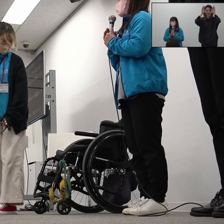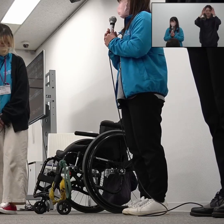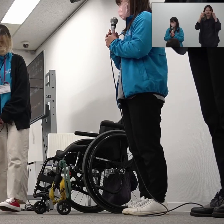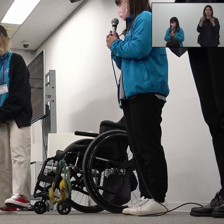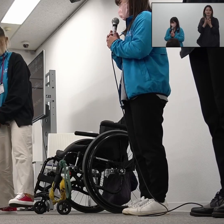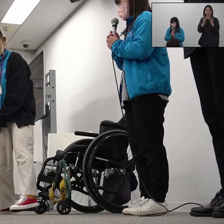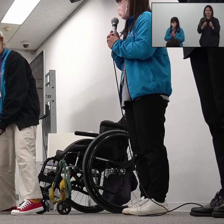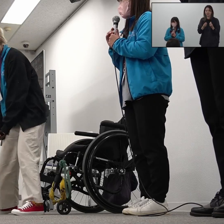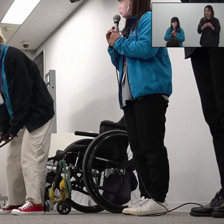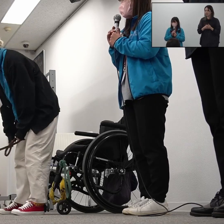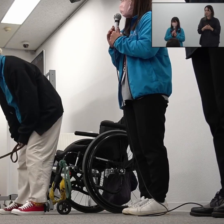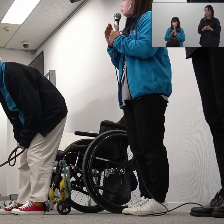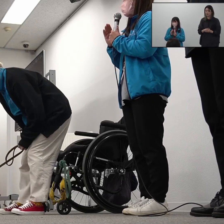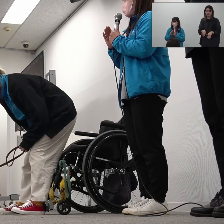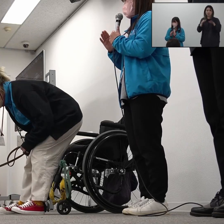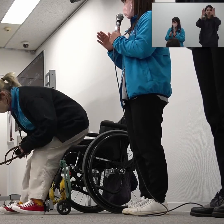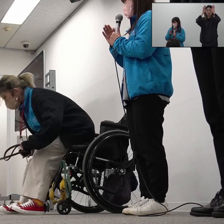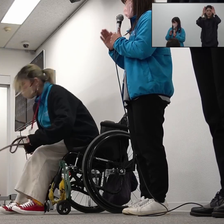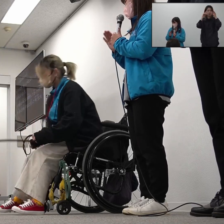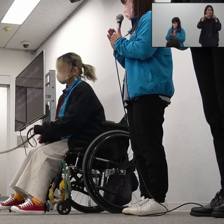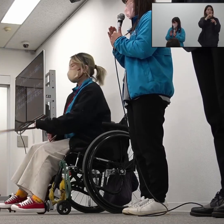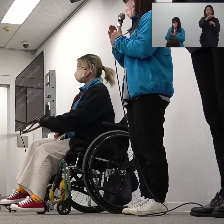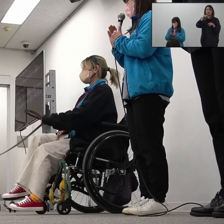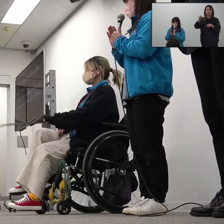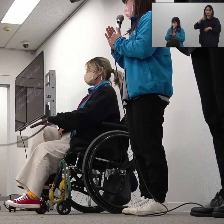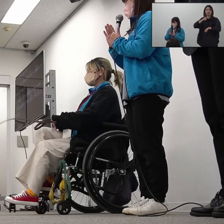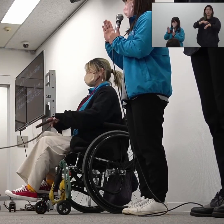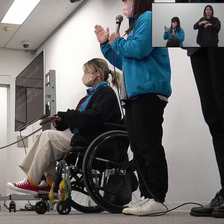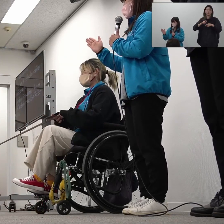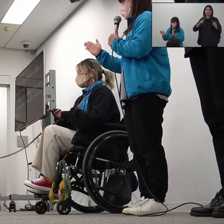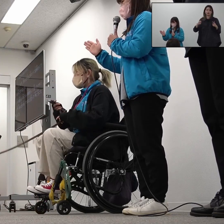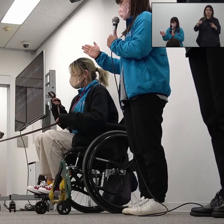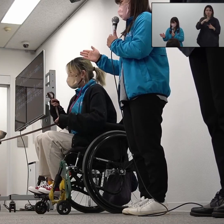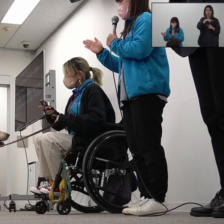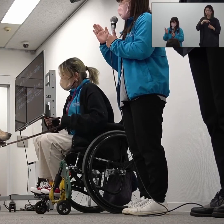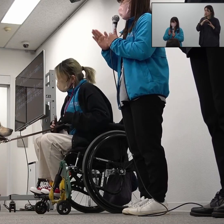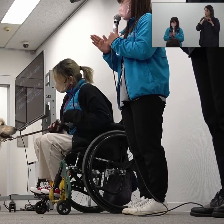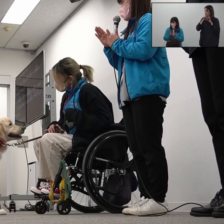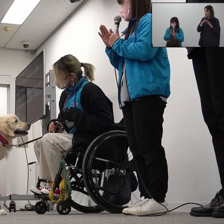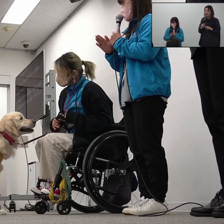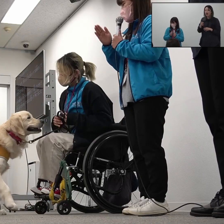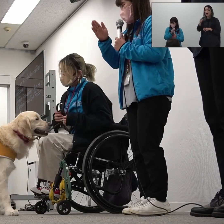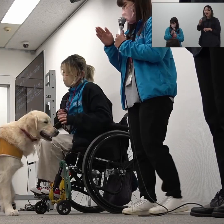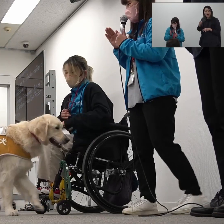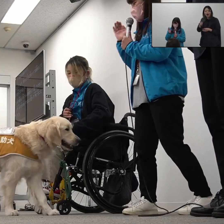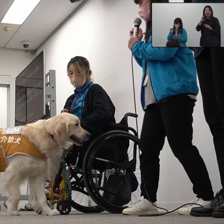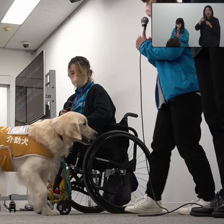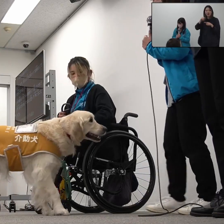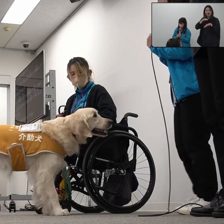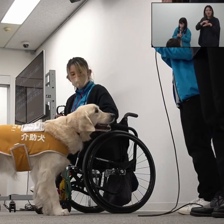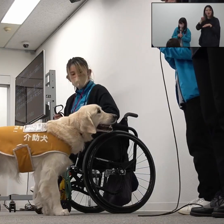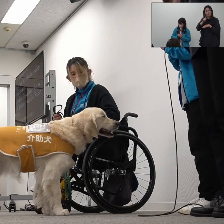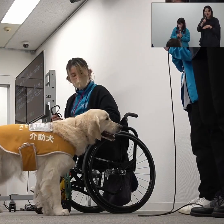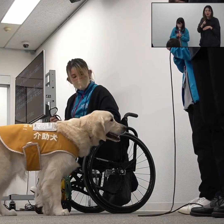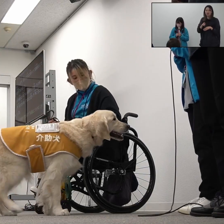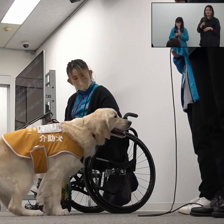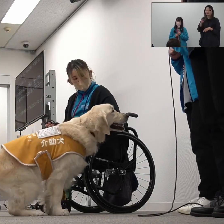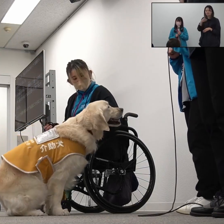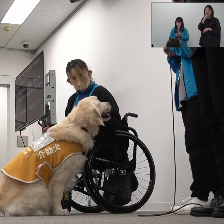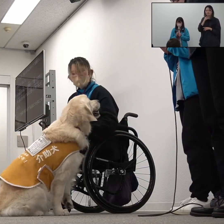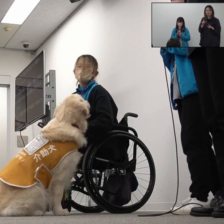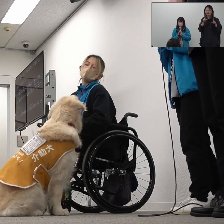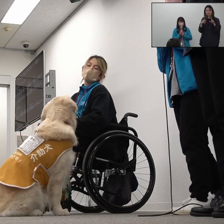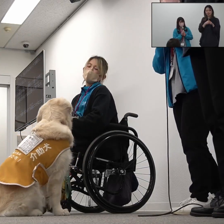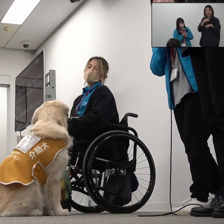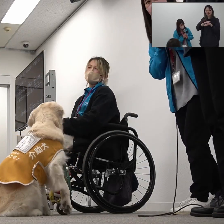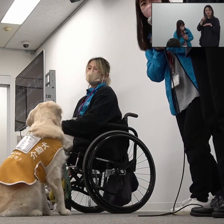秋山）犬によって性格が異なるので私 達はこの子はこの道に進むのが一番幸せだなっていう道を選択 して訓練をしております